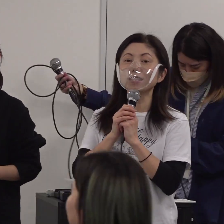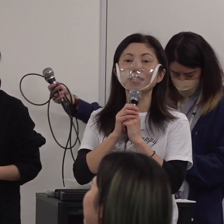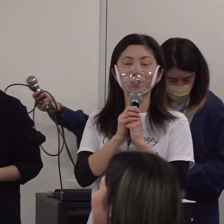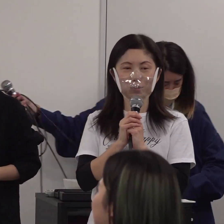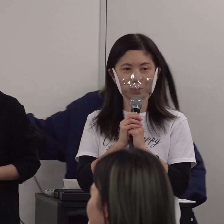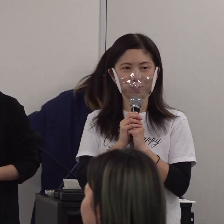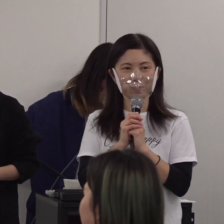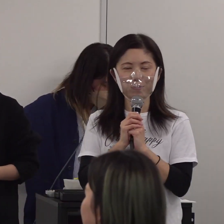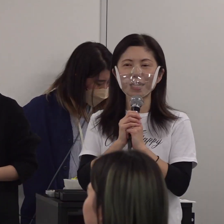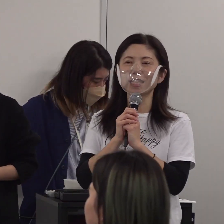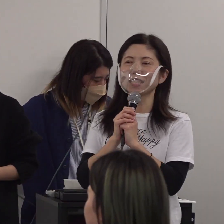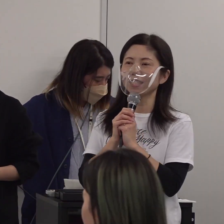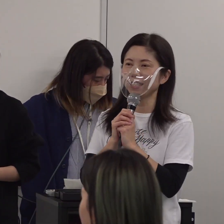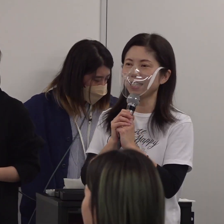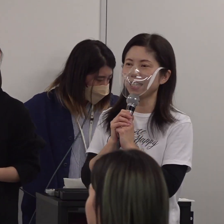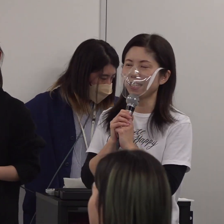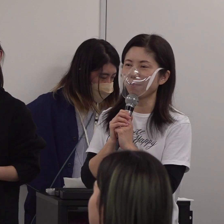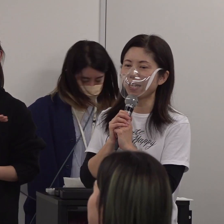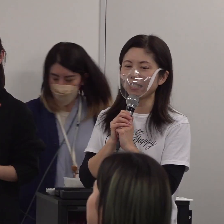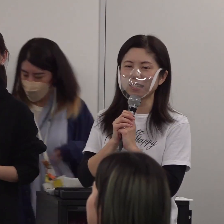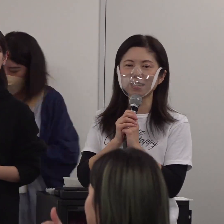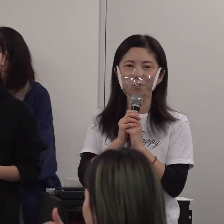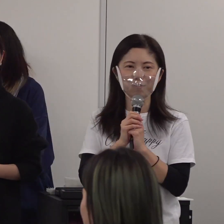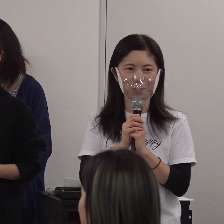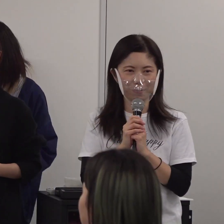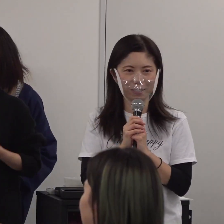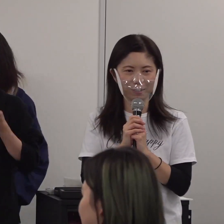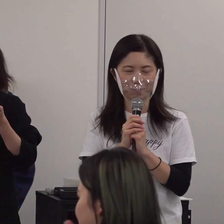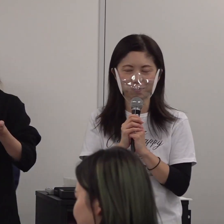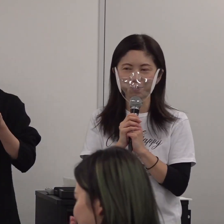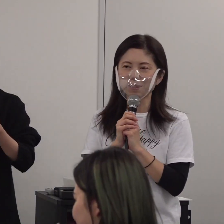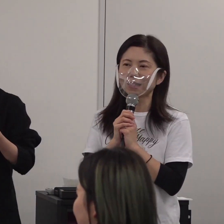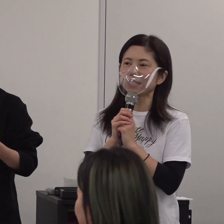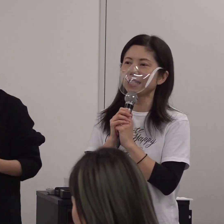では早速皆さんに聞いてまいりたいと思います